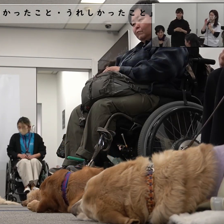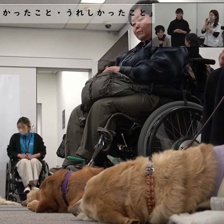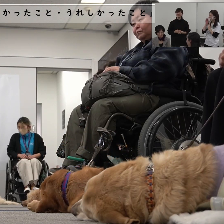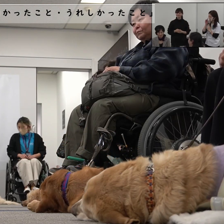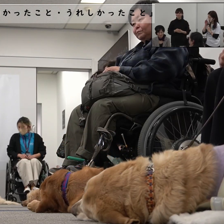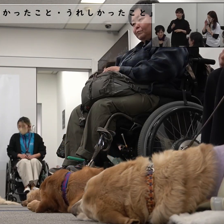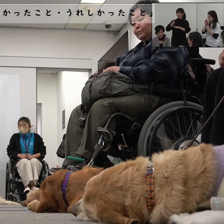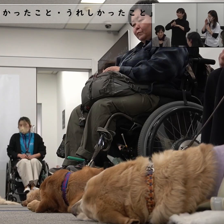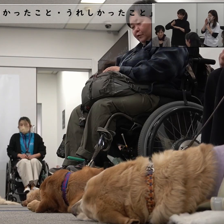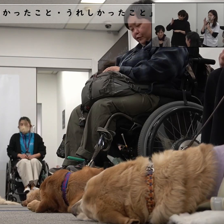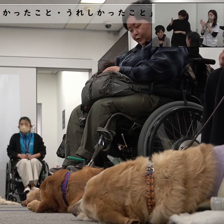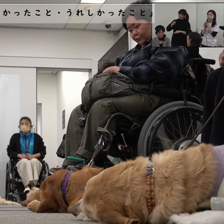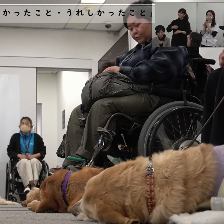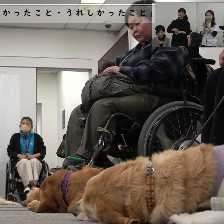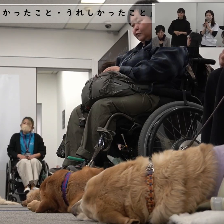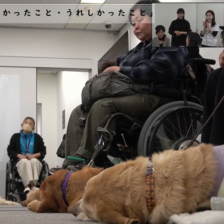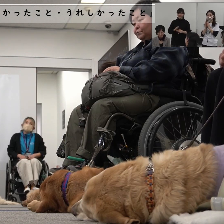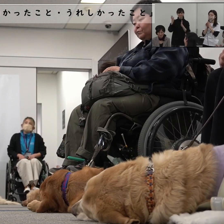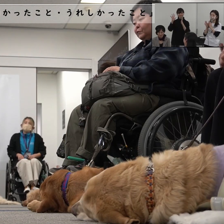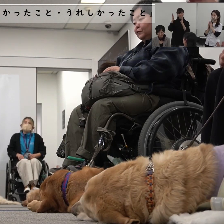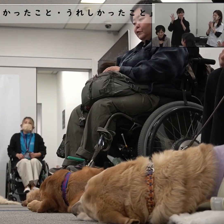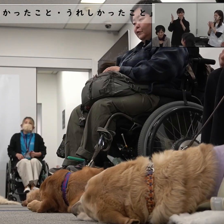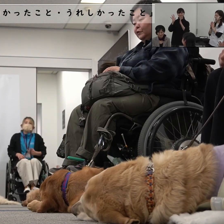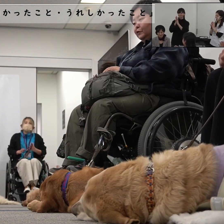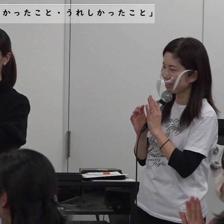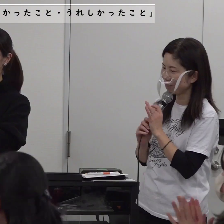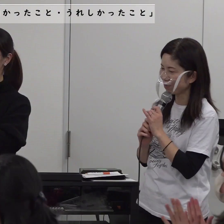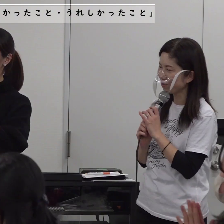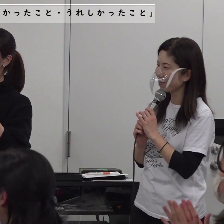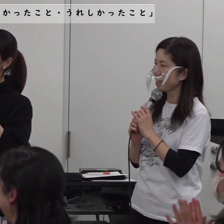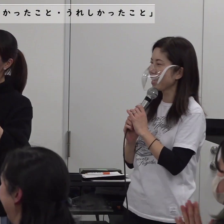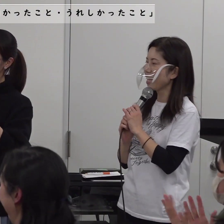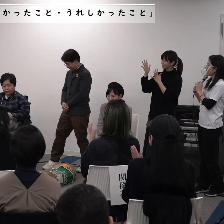ありがとうございます 拍手をお願いいたします